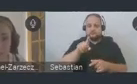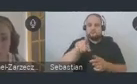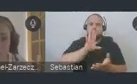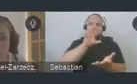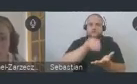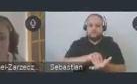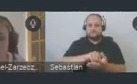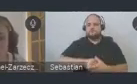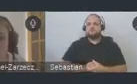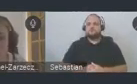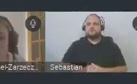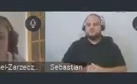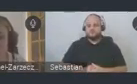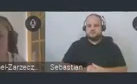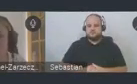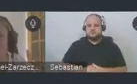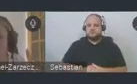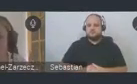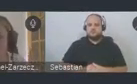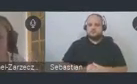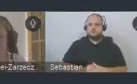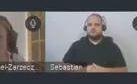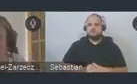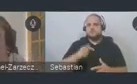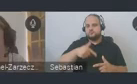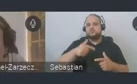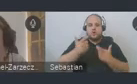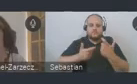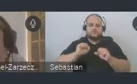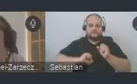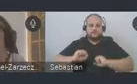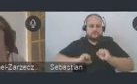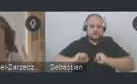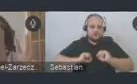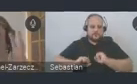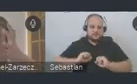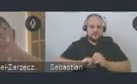I tak możemy budować sobie ćwiczenia albo moduły merytoryczne całe.